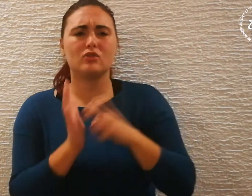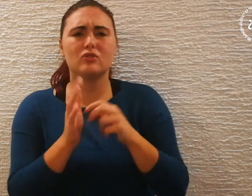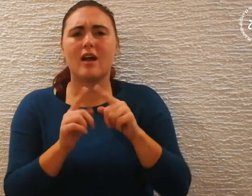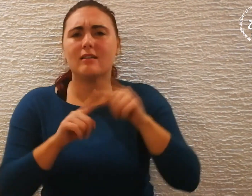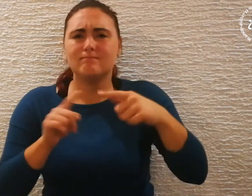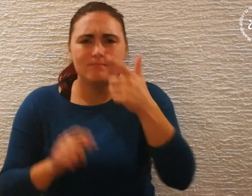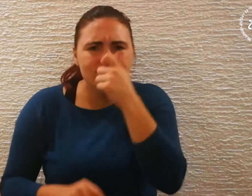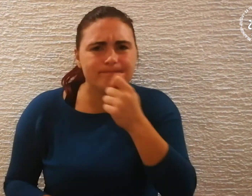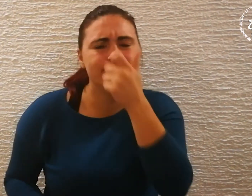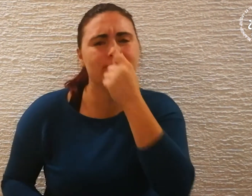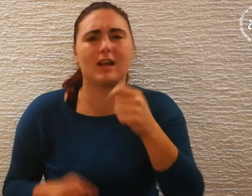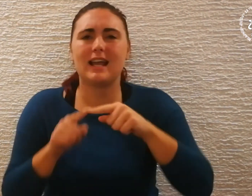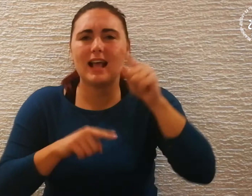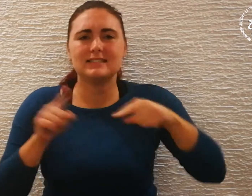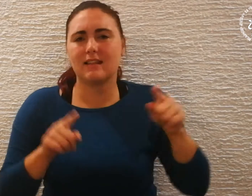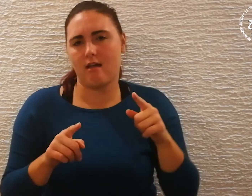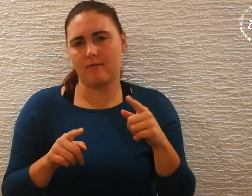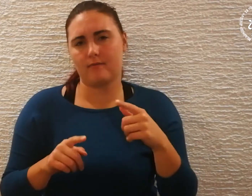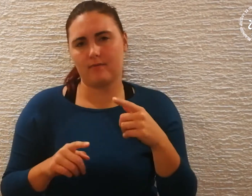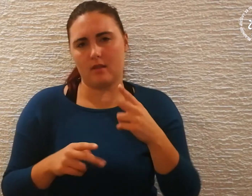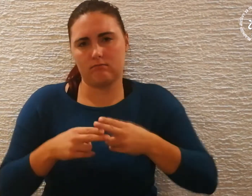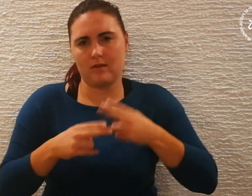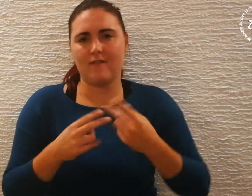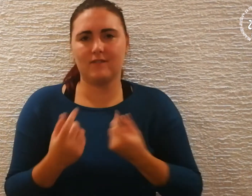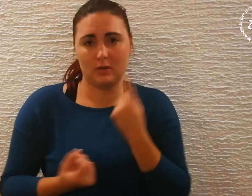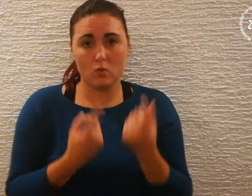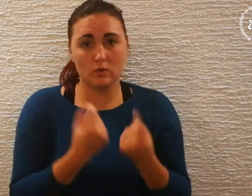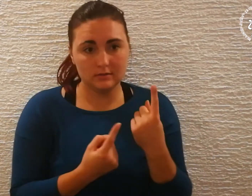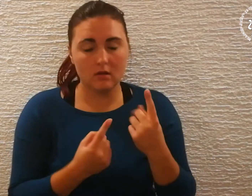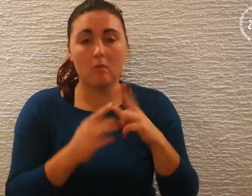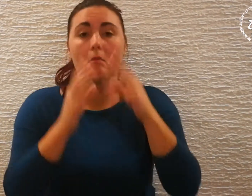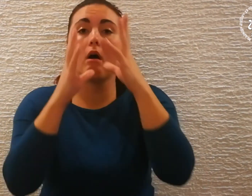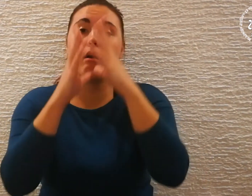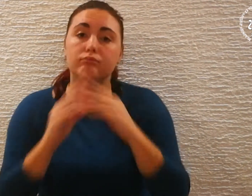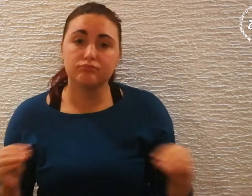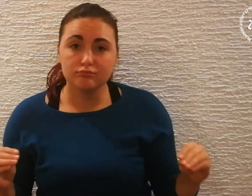še prehlad in še različne viroze. Potem to mine.